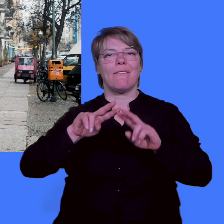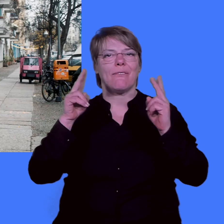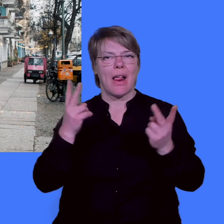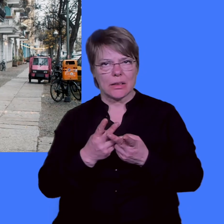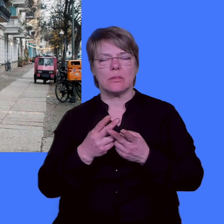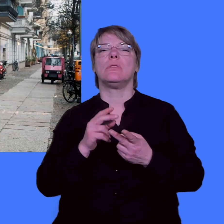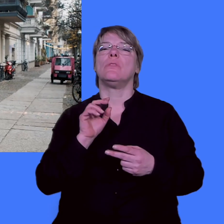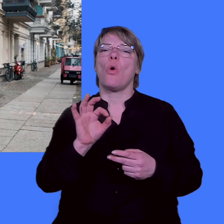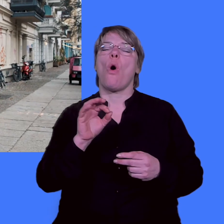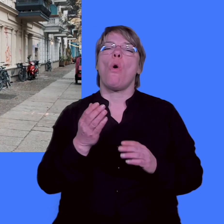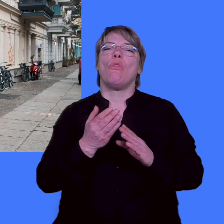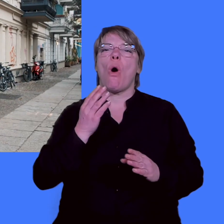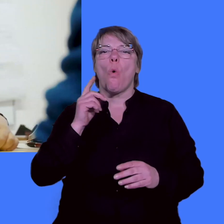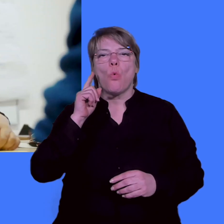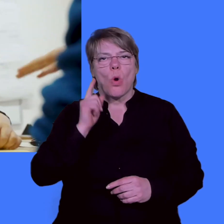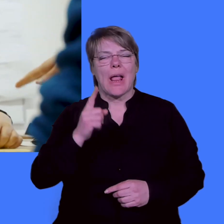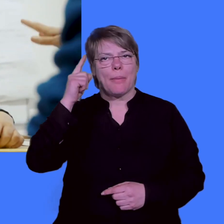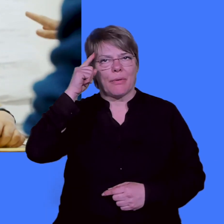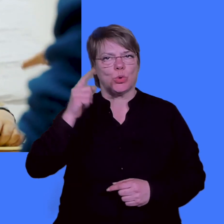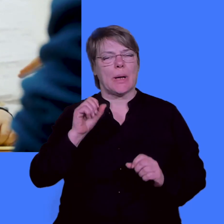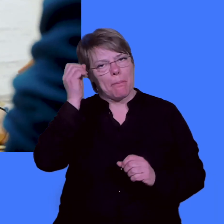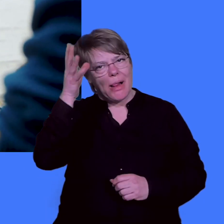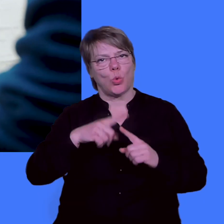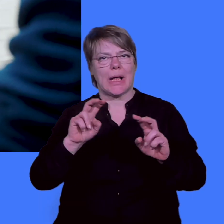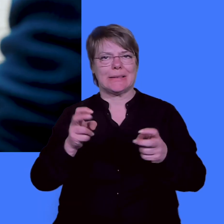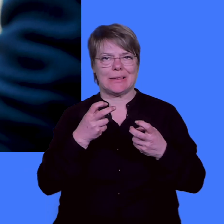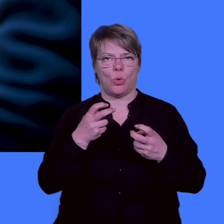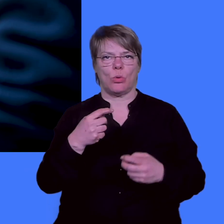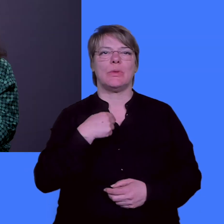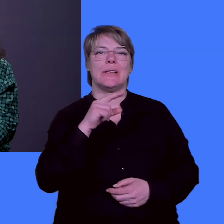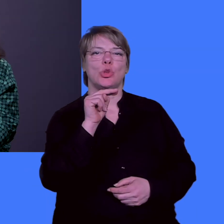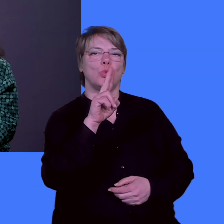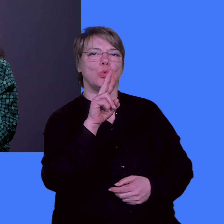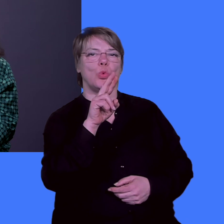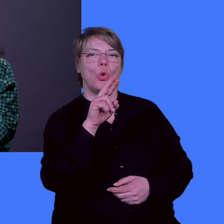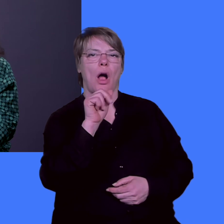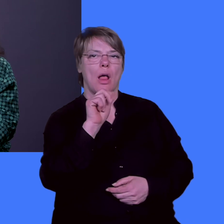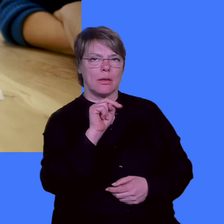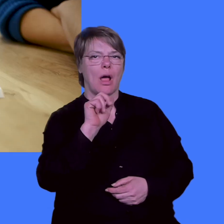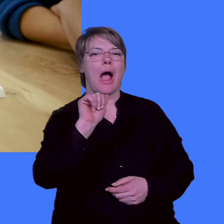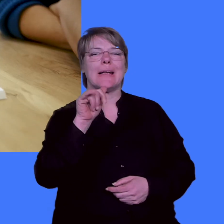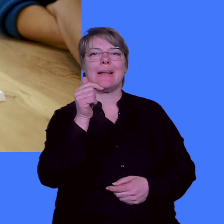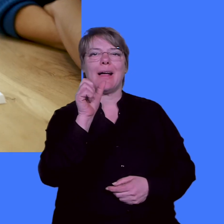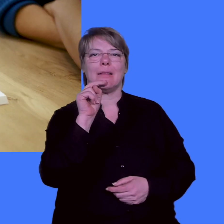Ich bin Nuran Ayten und arbeite an der Fachstelle Kinderwelten beim Institut für den Situationsansatz.